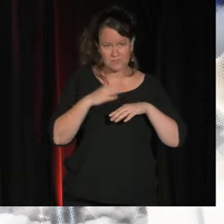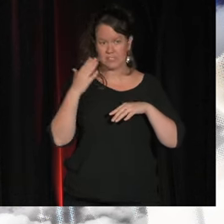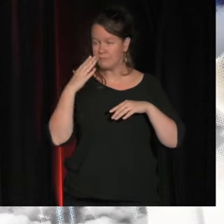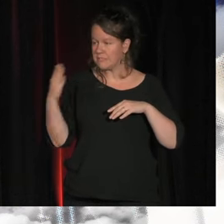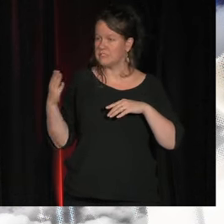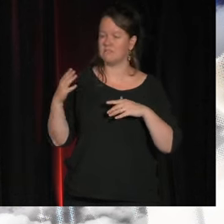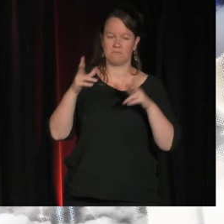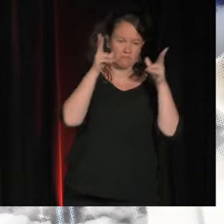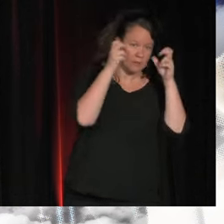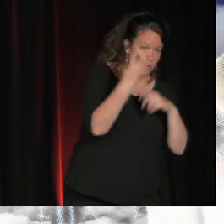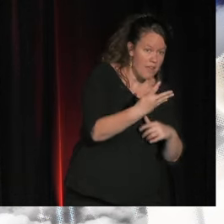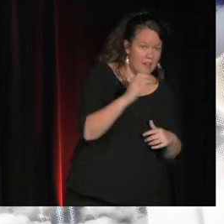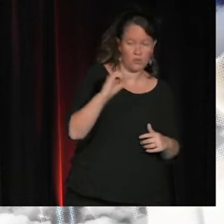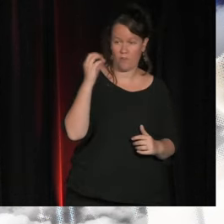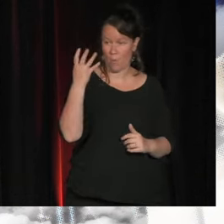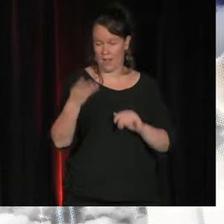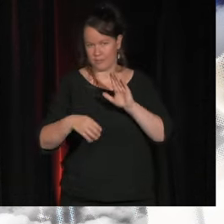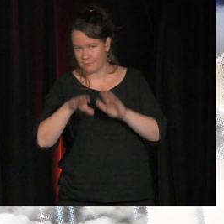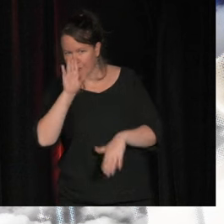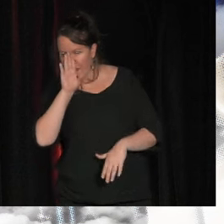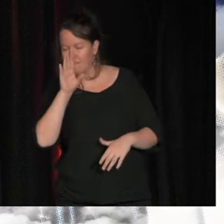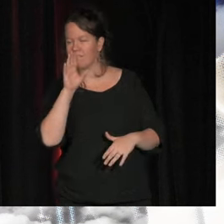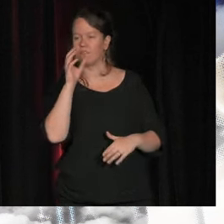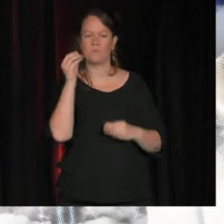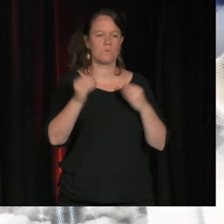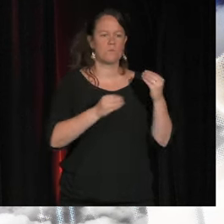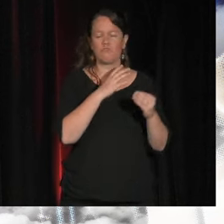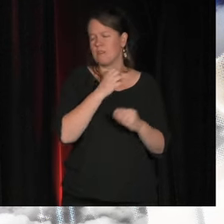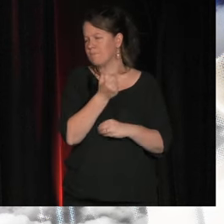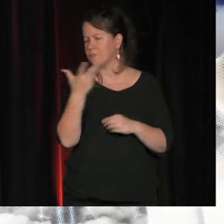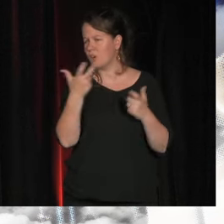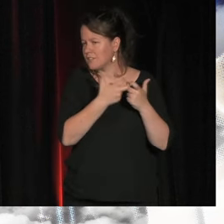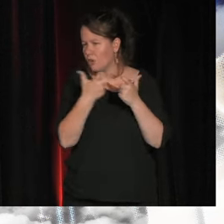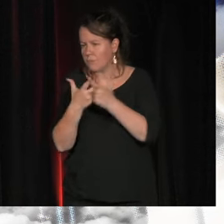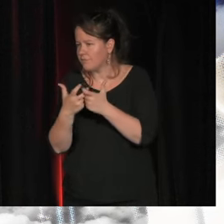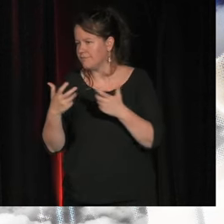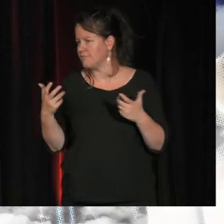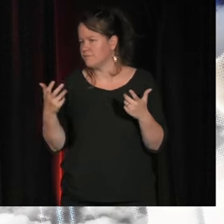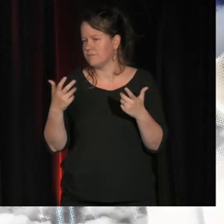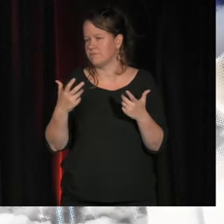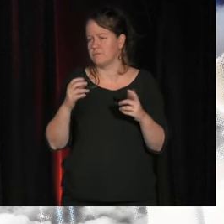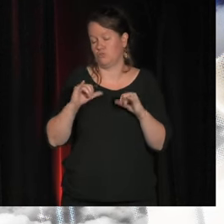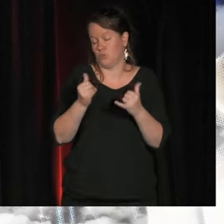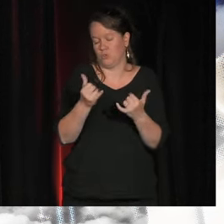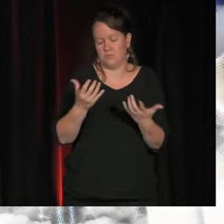avec des Diablo 4, qu'ils se plantent avec des… Je ne sais pas. On a plein d'exemples, je ne sais pas en thème, tout un tas de jeux, qu'ils se sont plantés directement, ils essayent